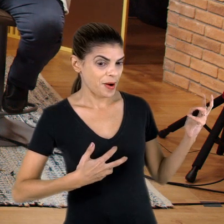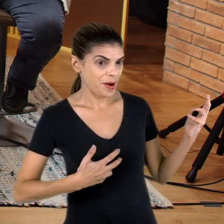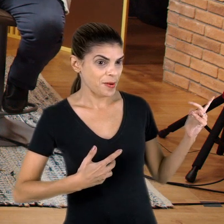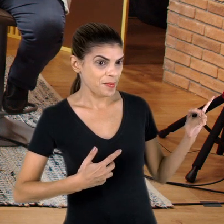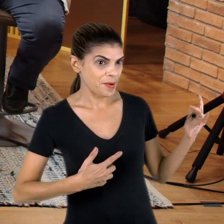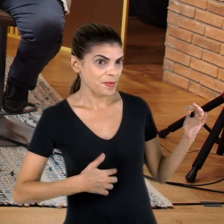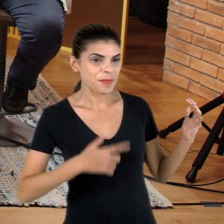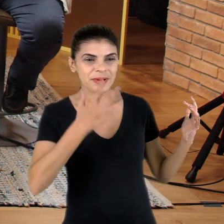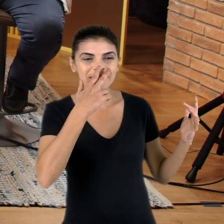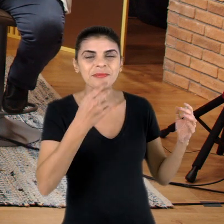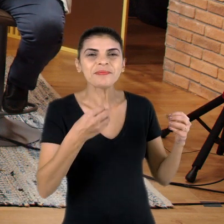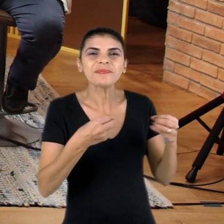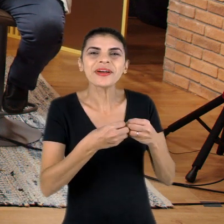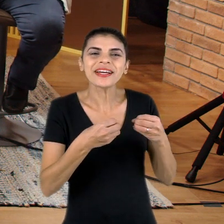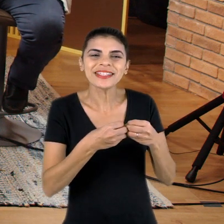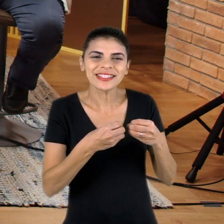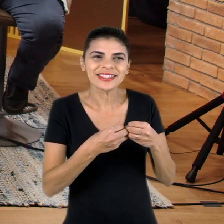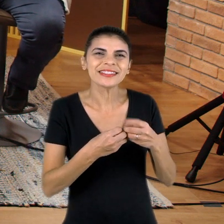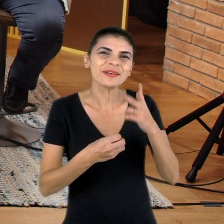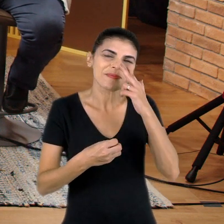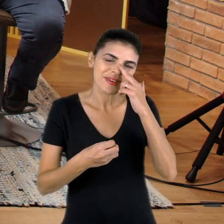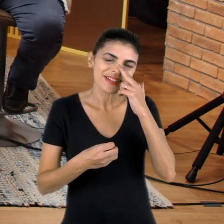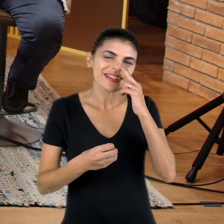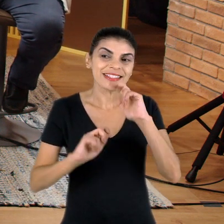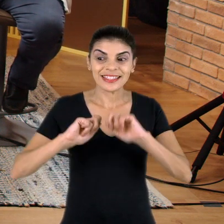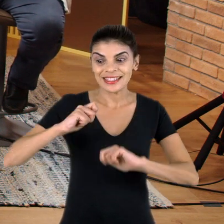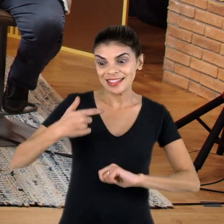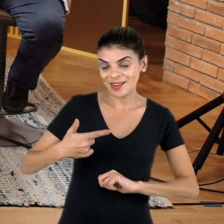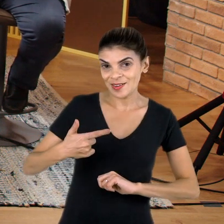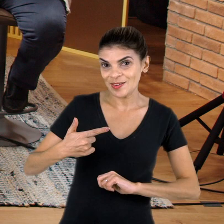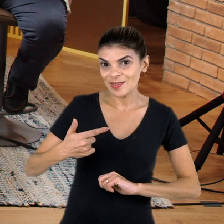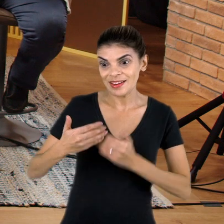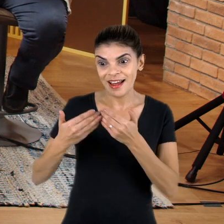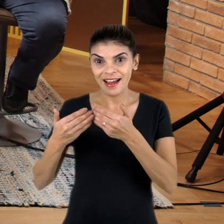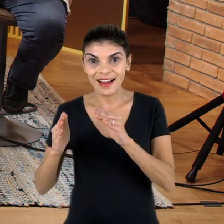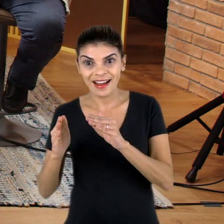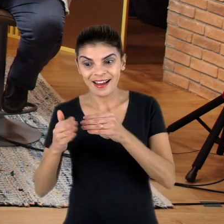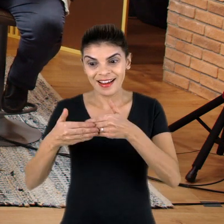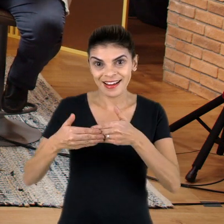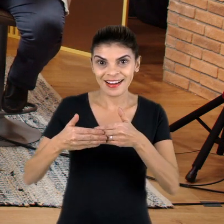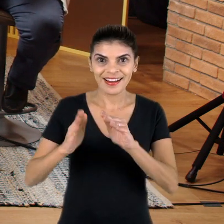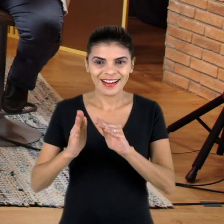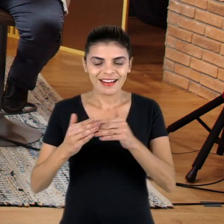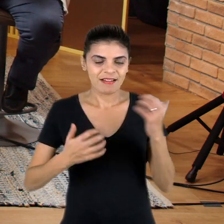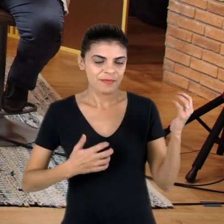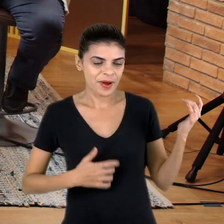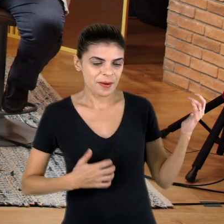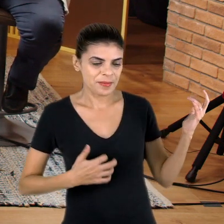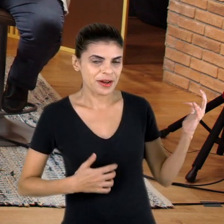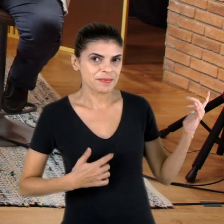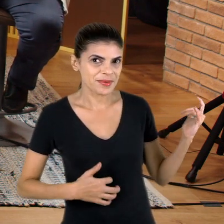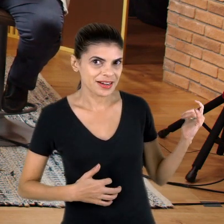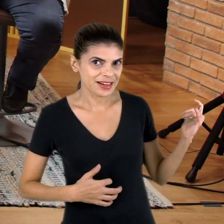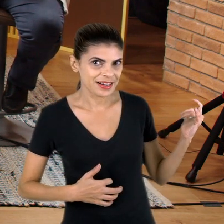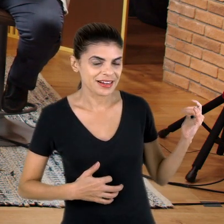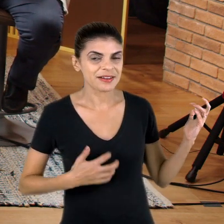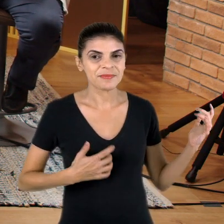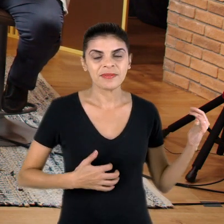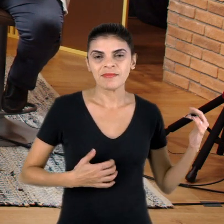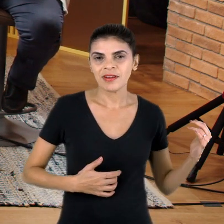E aqui, a segunda, eu vou fazer uma coisa... Acordes Então, é, é... graficamente, o violão...